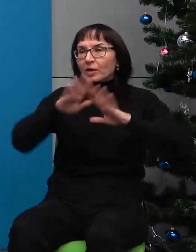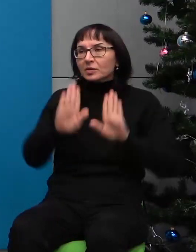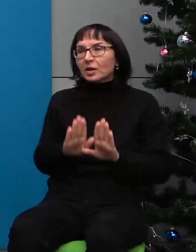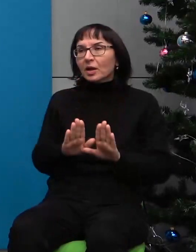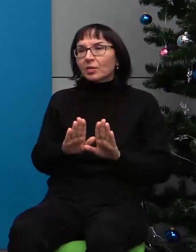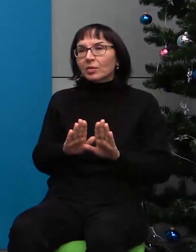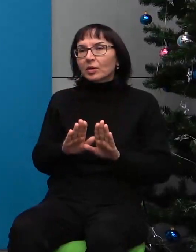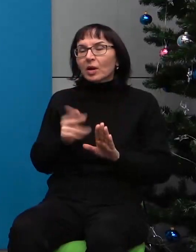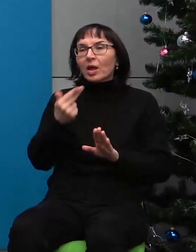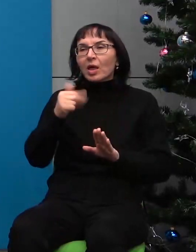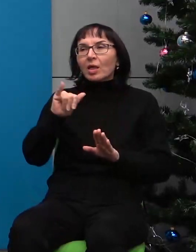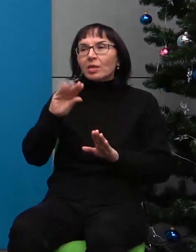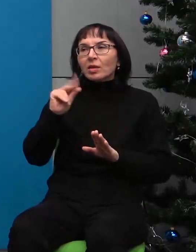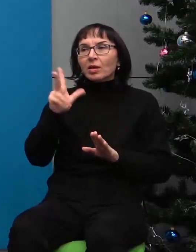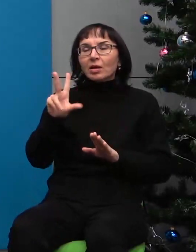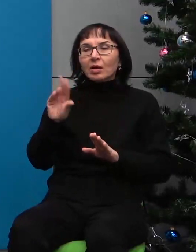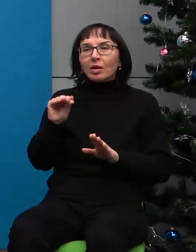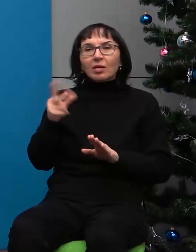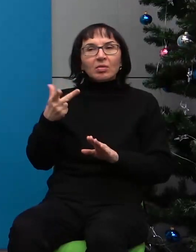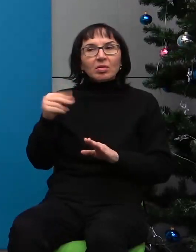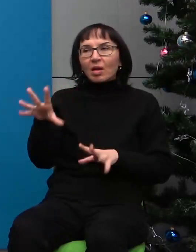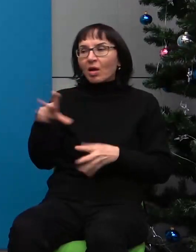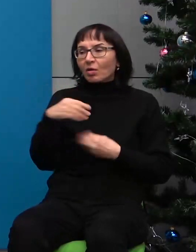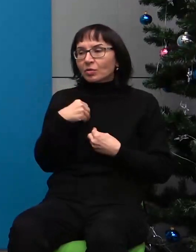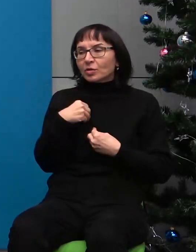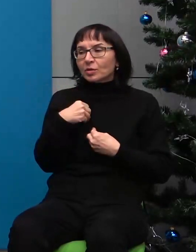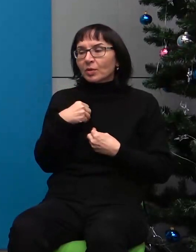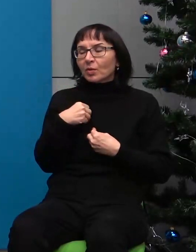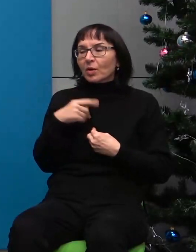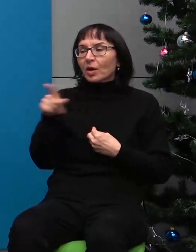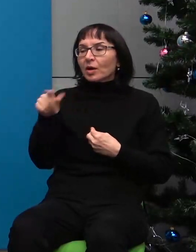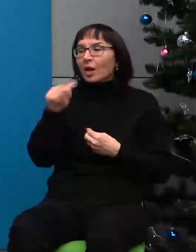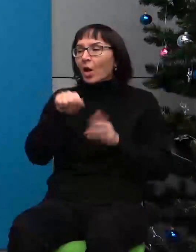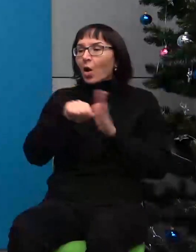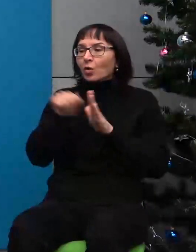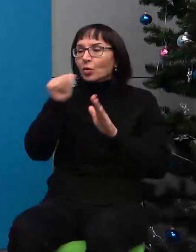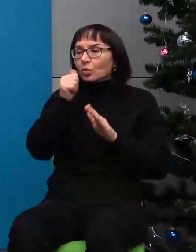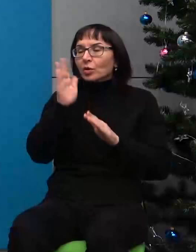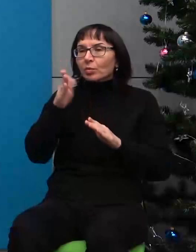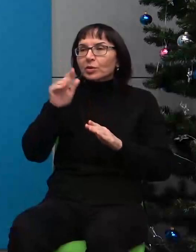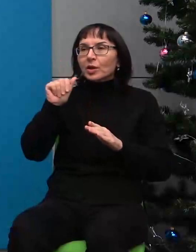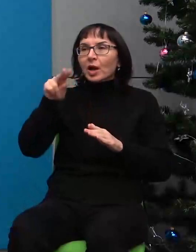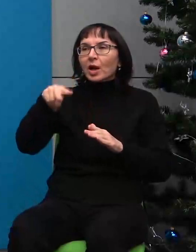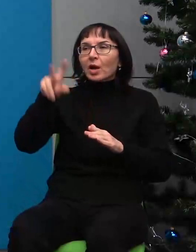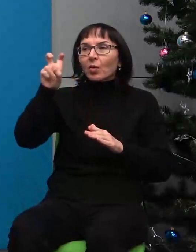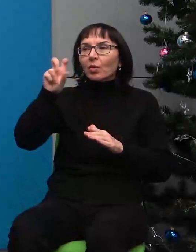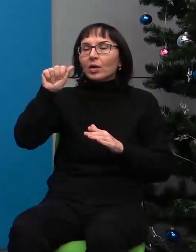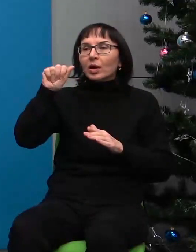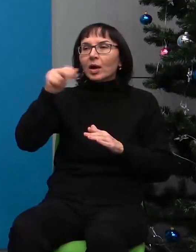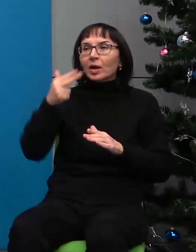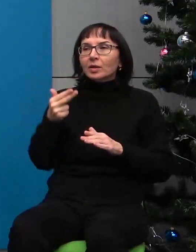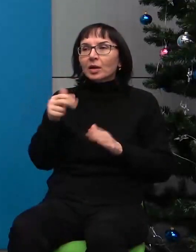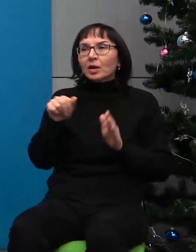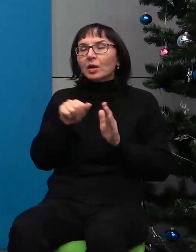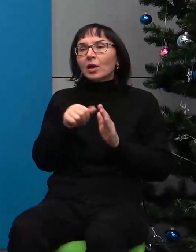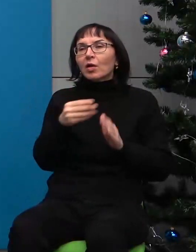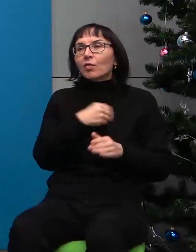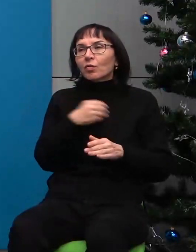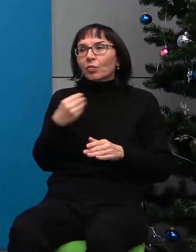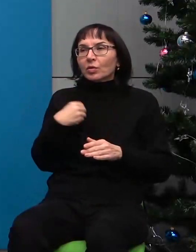Ta będzie w Oszonie od jutra. Każdej w Polsce. Dla mnie to jest super, bo dzięki temu zarobię pieniądze.